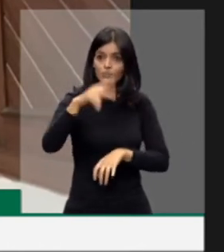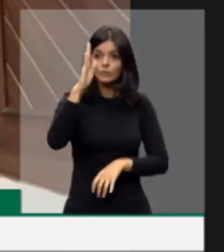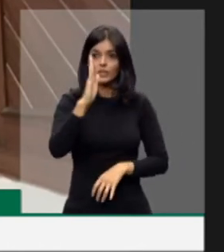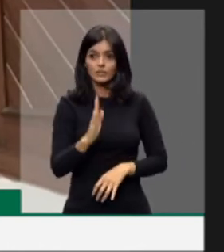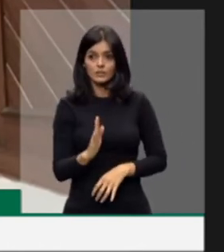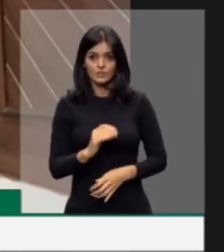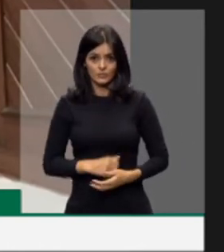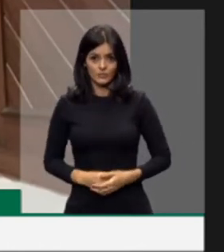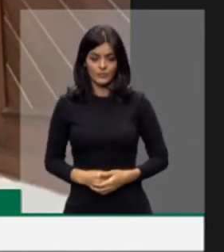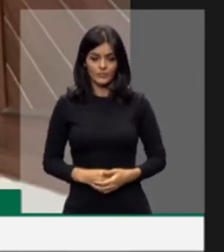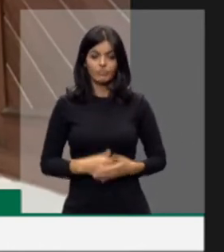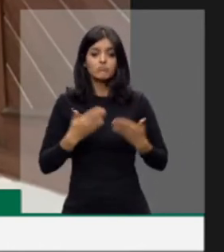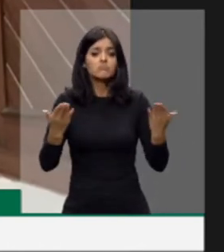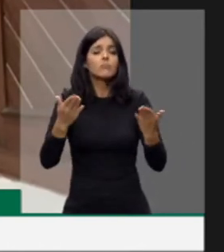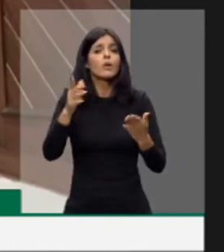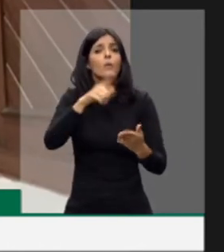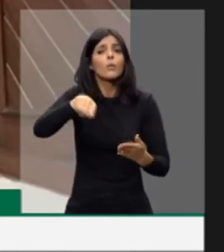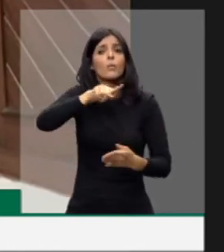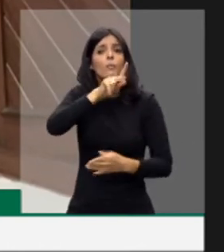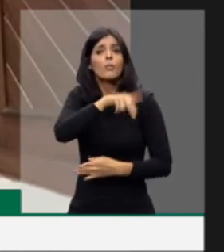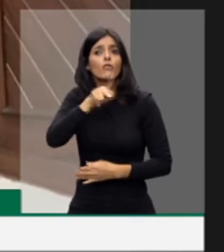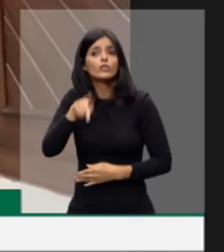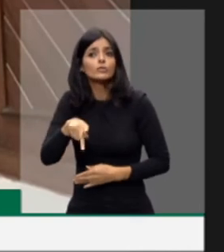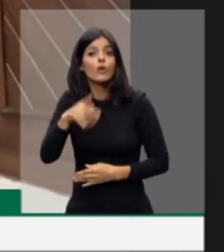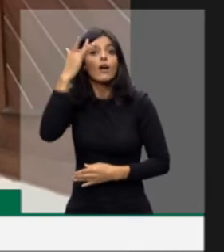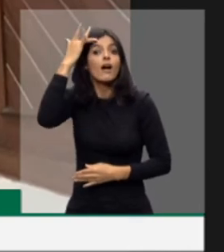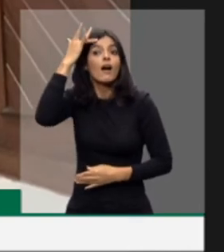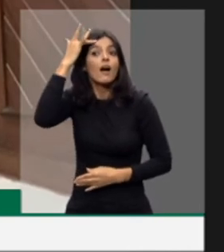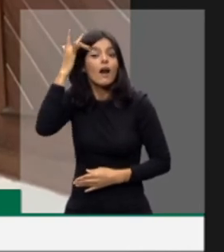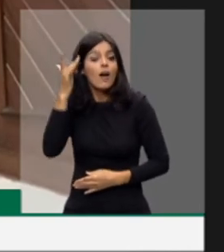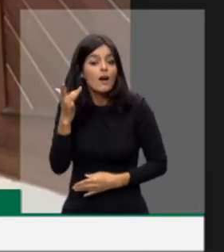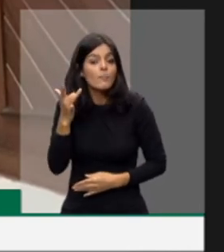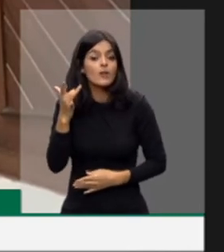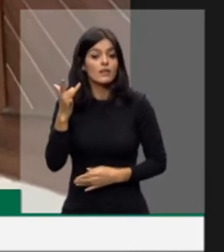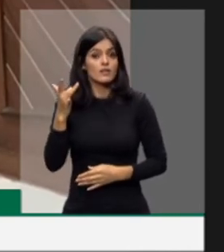PARLAMENTARES, EU SAÚDO DE FORMA MUITO ESPECIAL A TODOS OS PROFISSIONAIS DA EDUCAÇÃO DO BRASIL, ESPECIALMENTE OS